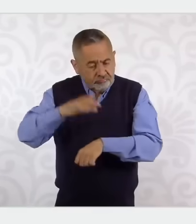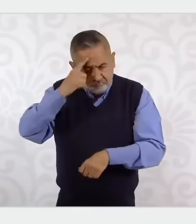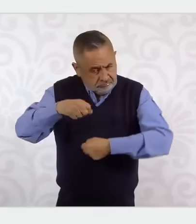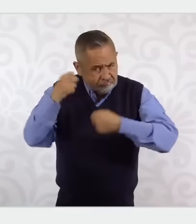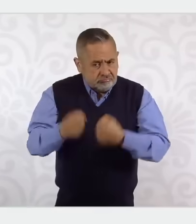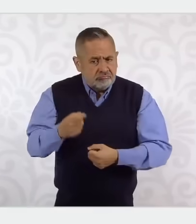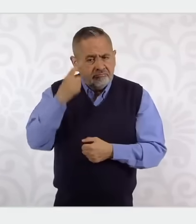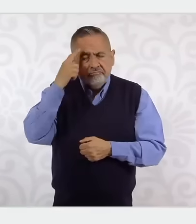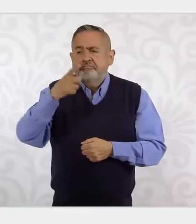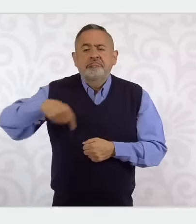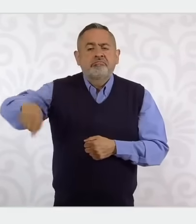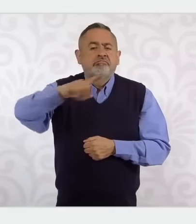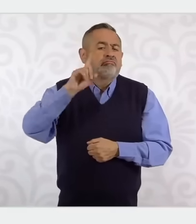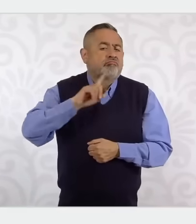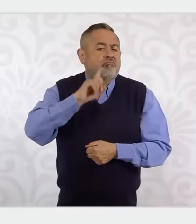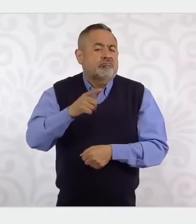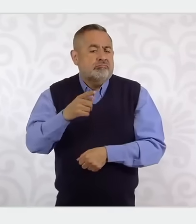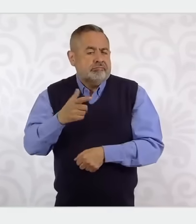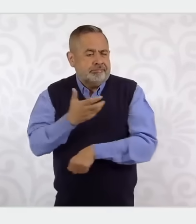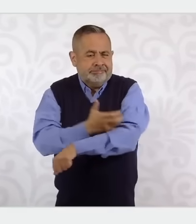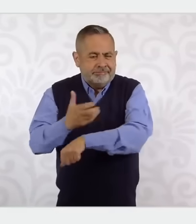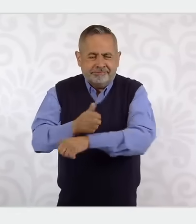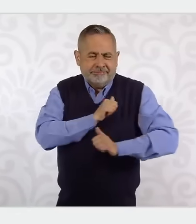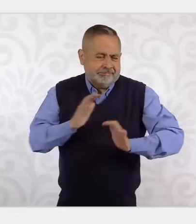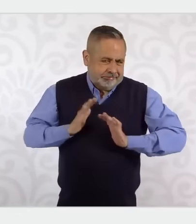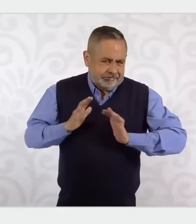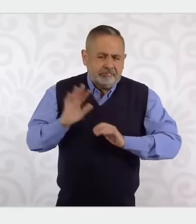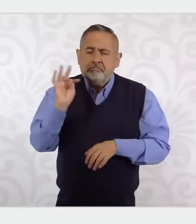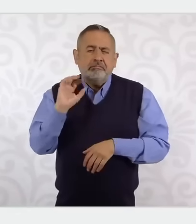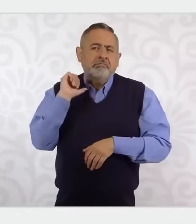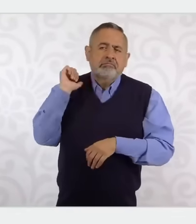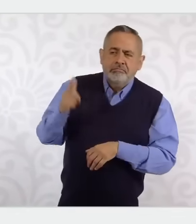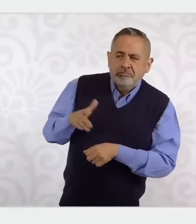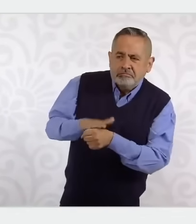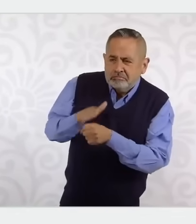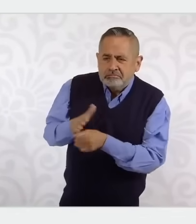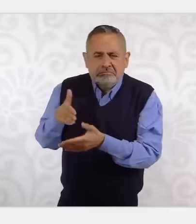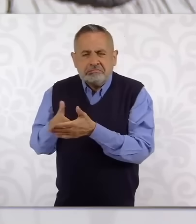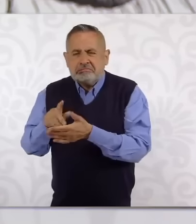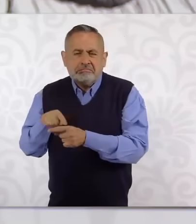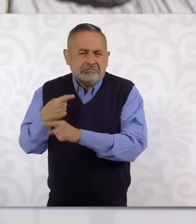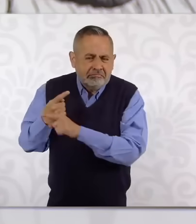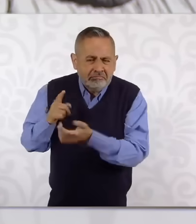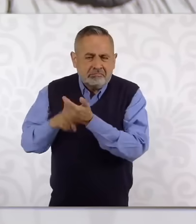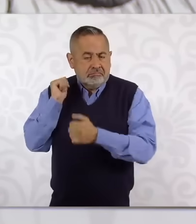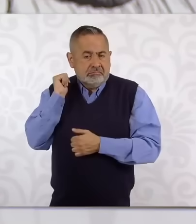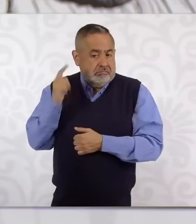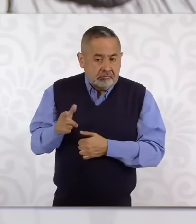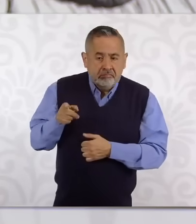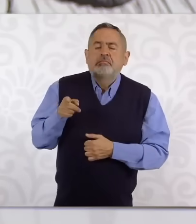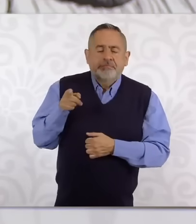alguna compañera de las fuerzas armadas y ha sido abusada o incluso si ha llegado a la violación.